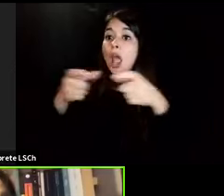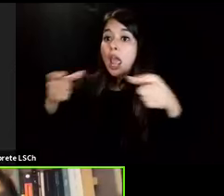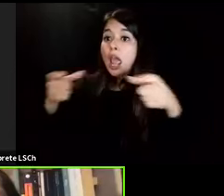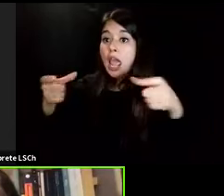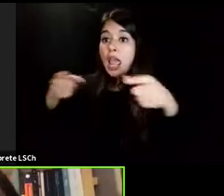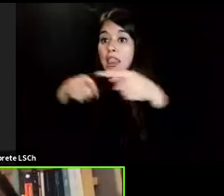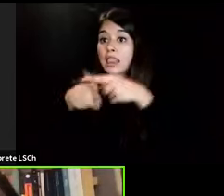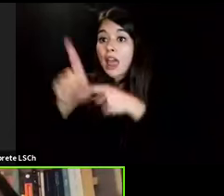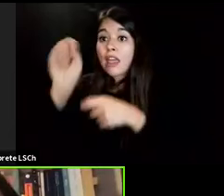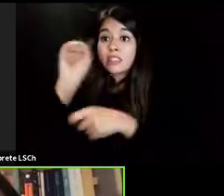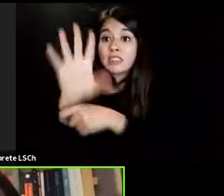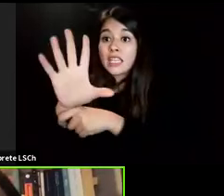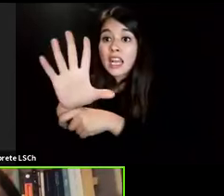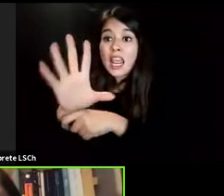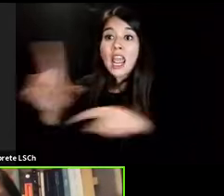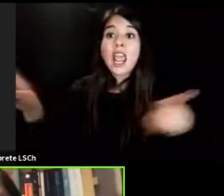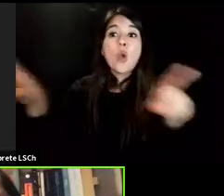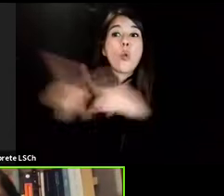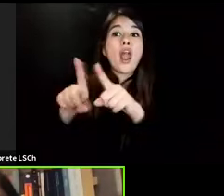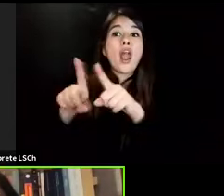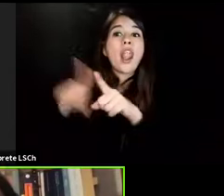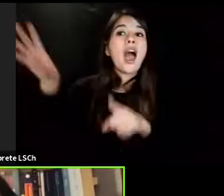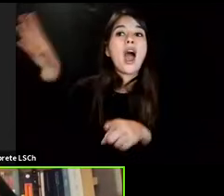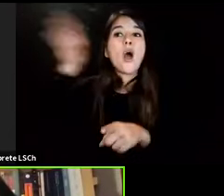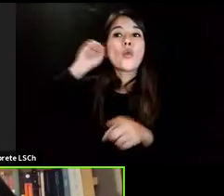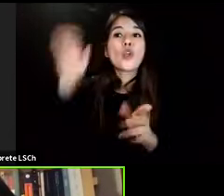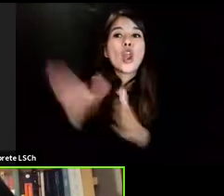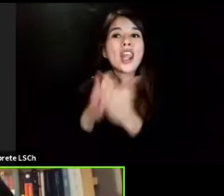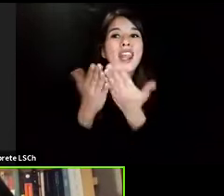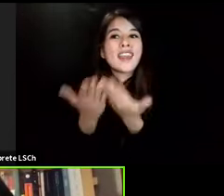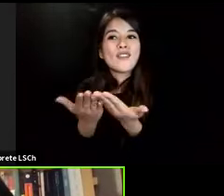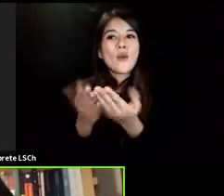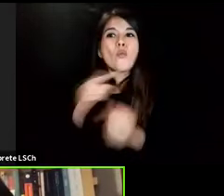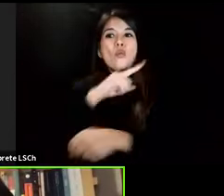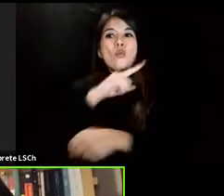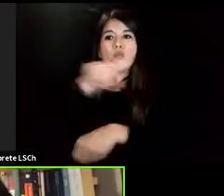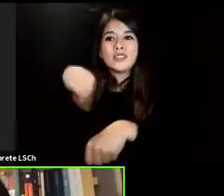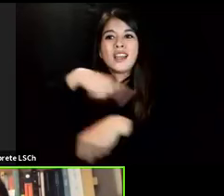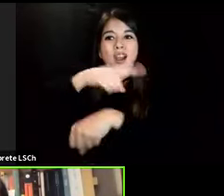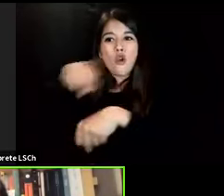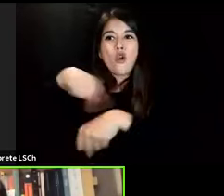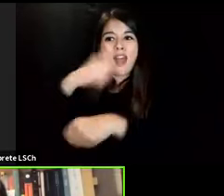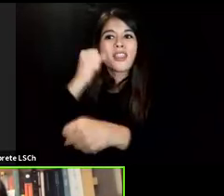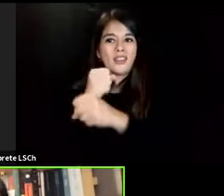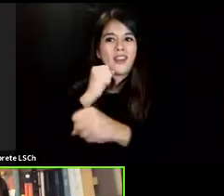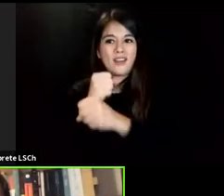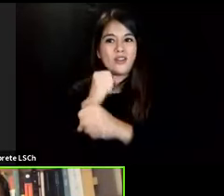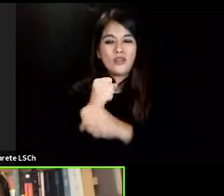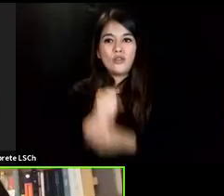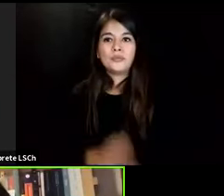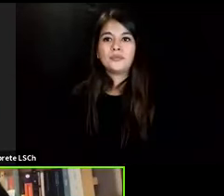un montón de horas de trabajo entonces fijarse en eso y yo invito por si no